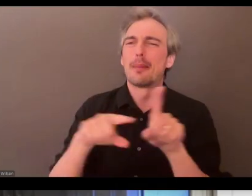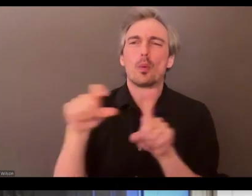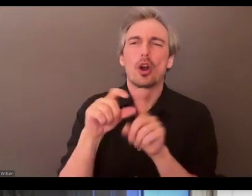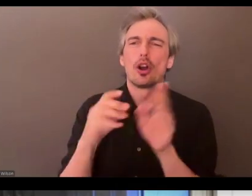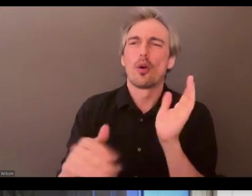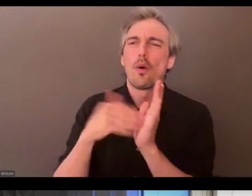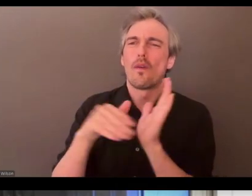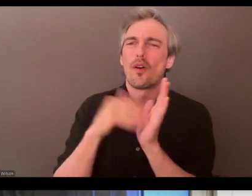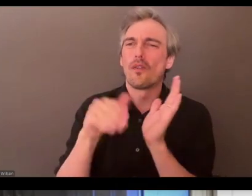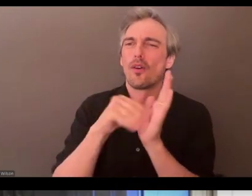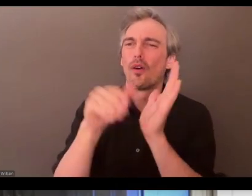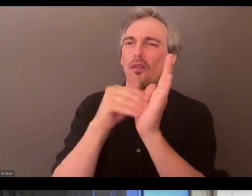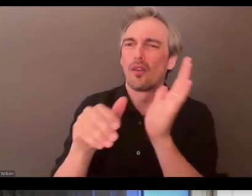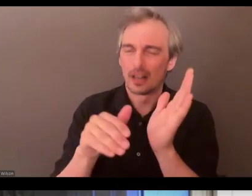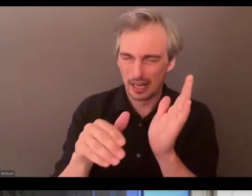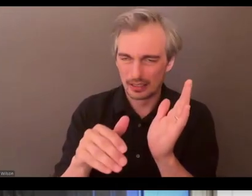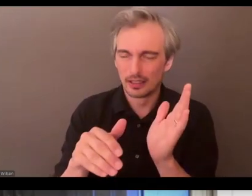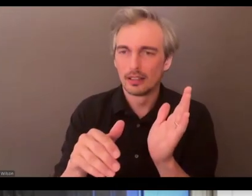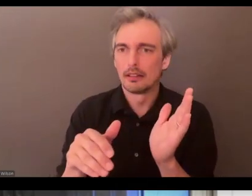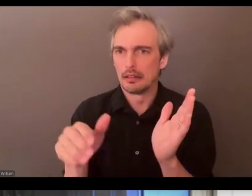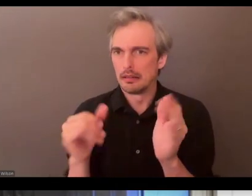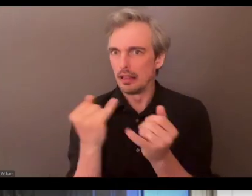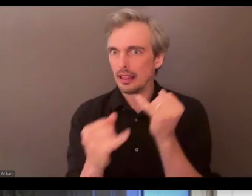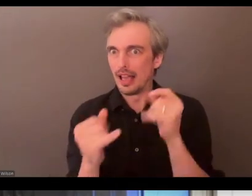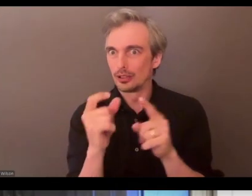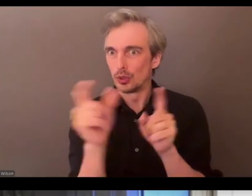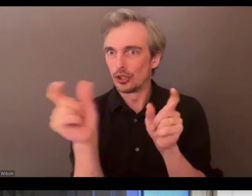これにより、デ ータがより迅速に理解しやすくなります。